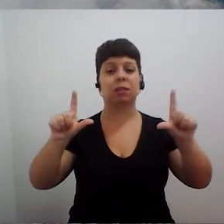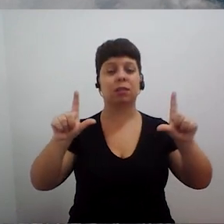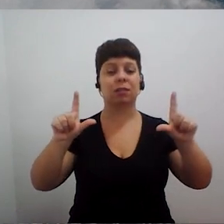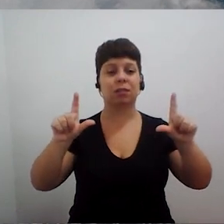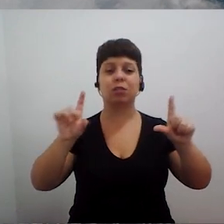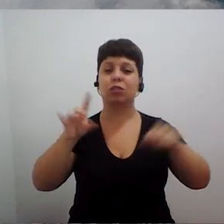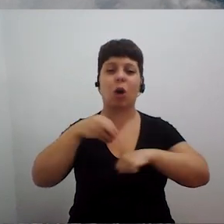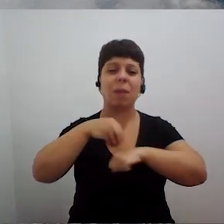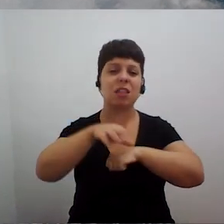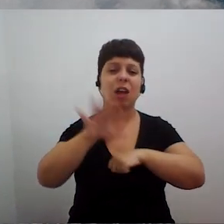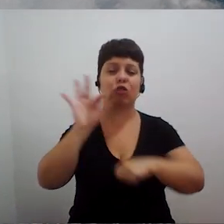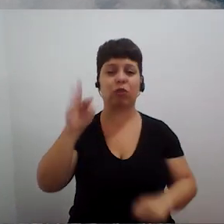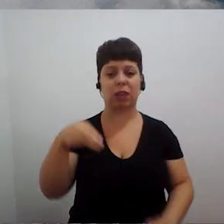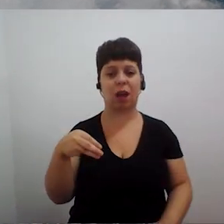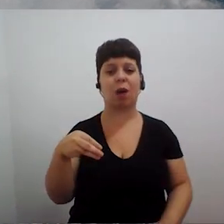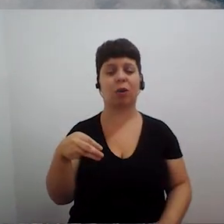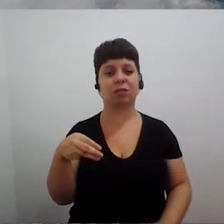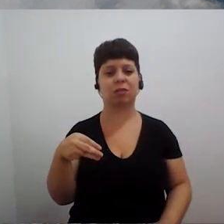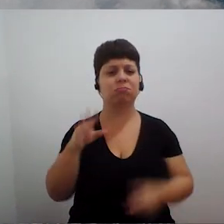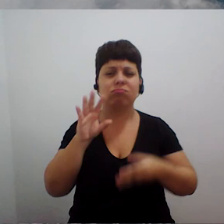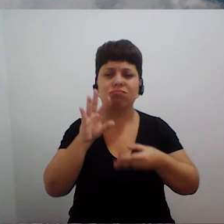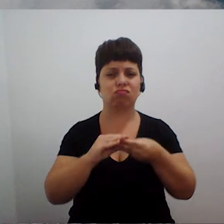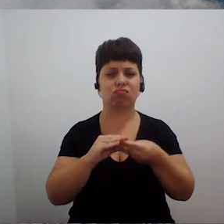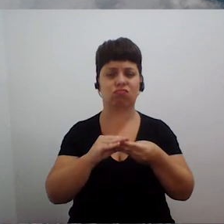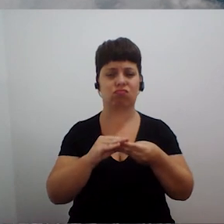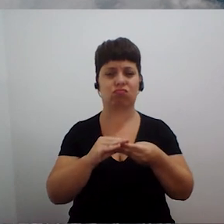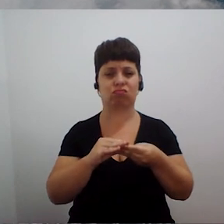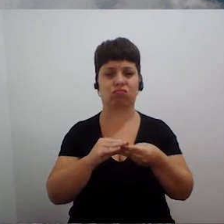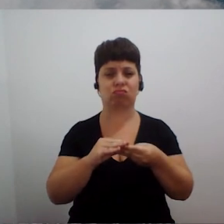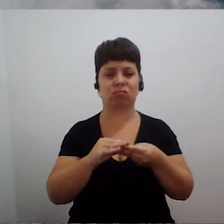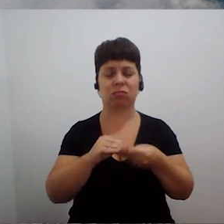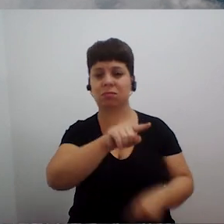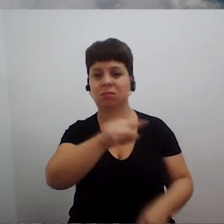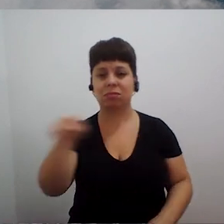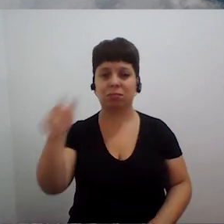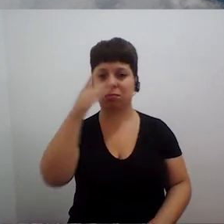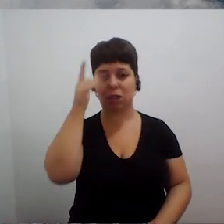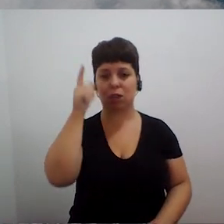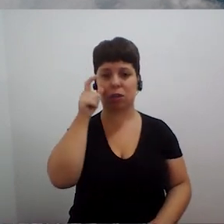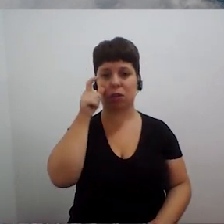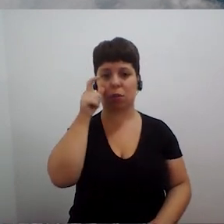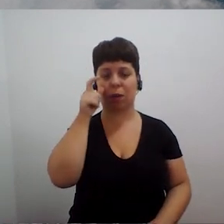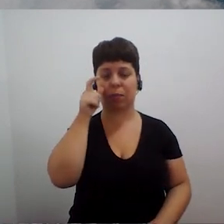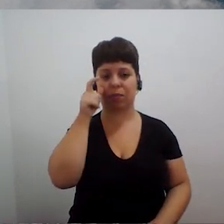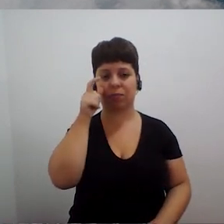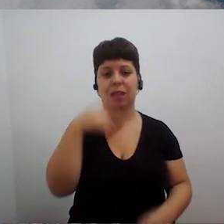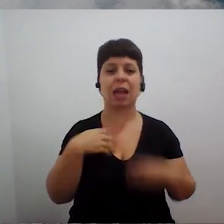pra gente poder dar uma mensagem final de muito curtinha para quem está nos assistindo e